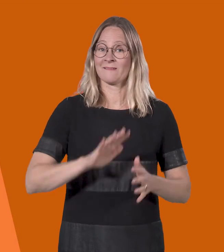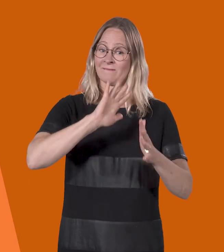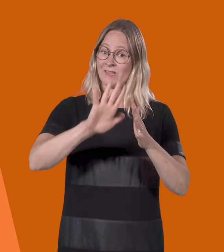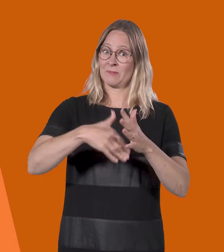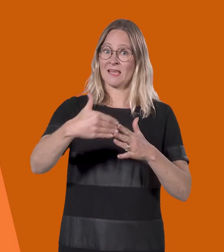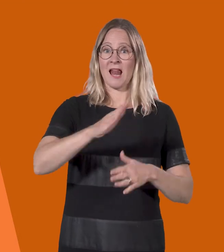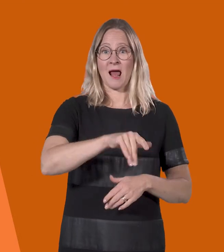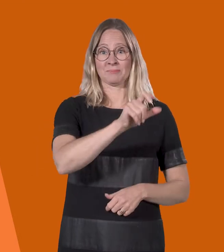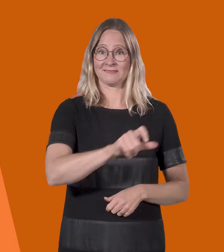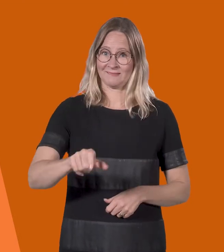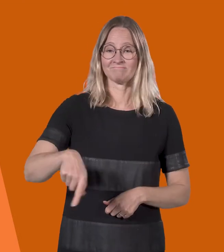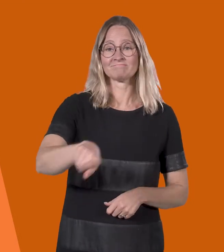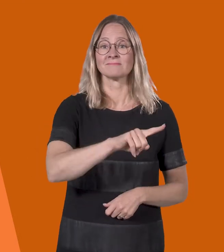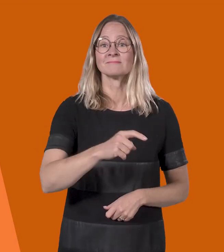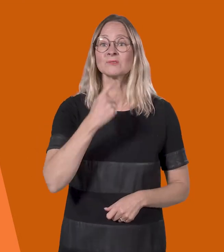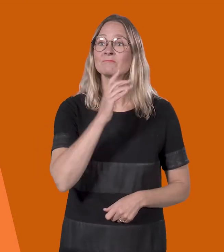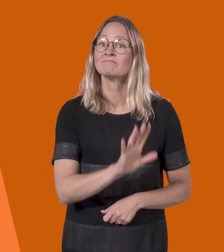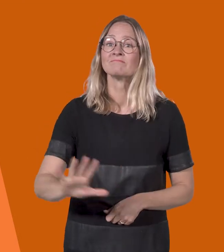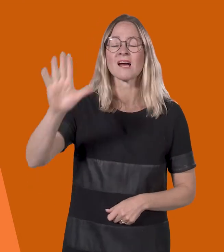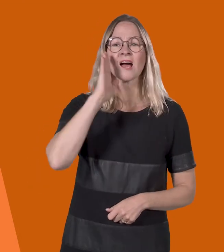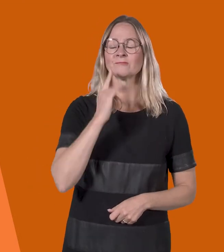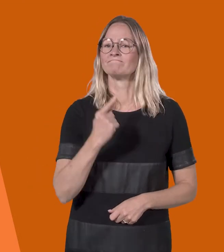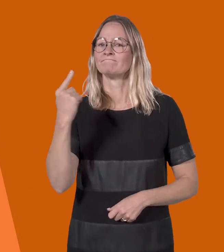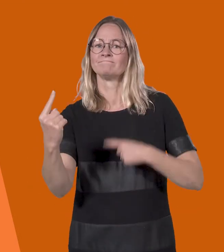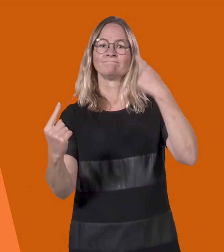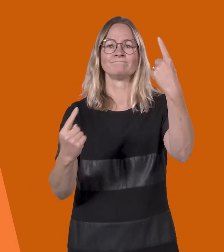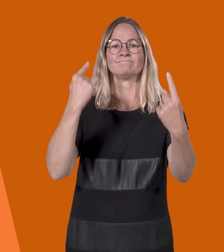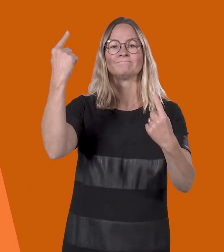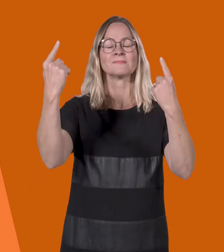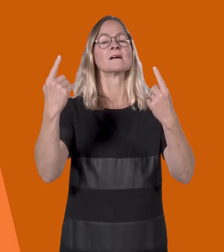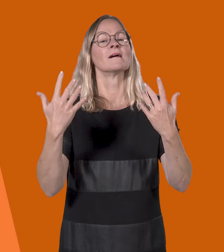Viittomakieliset lapset asuvat maantieteellisesti hajallaan,